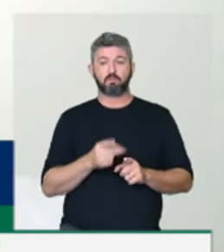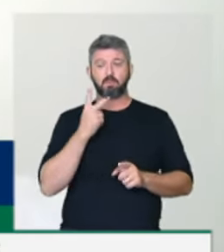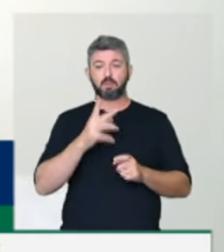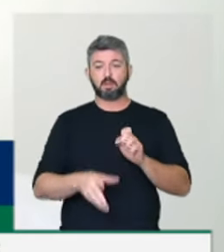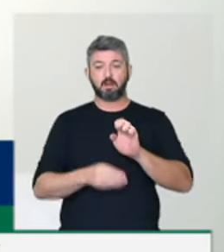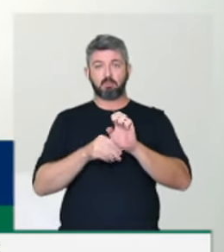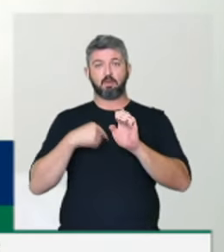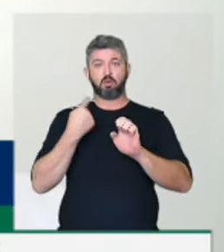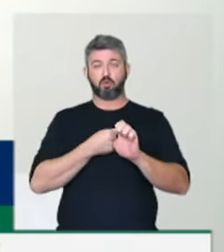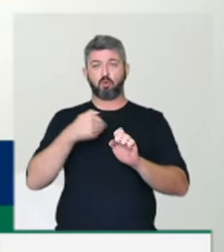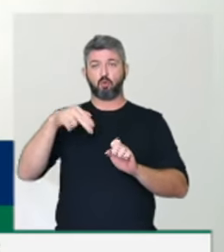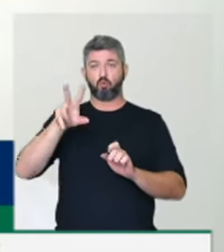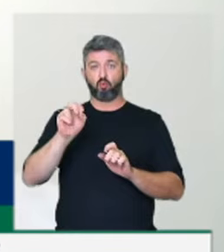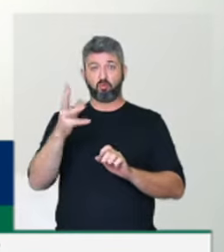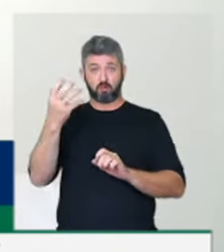DISPOSIÇÃO PARA O